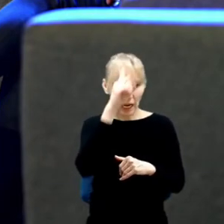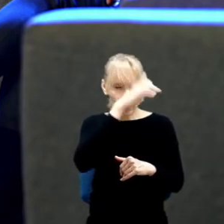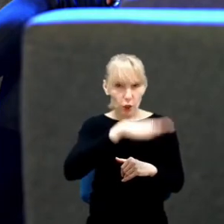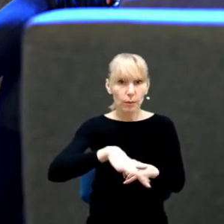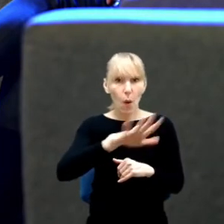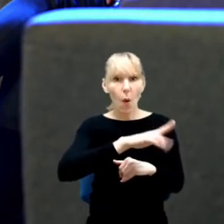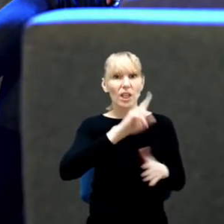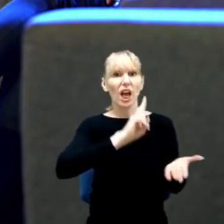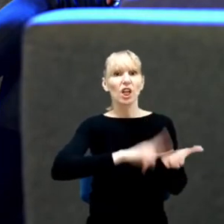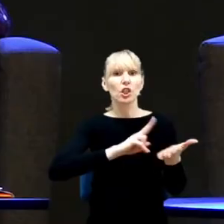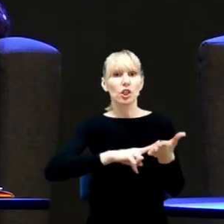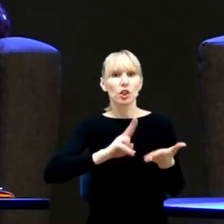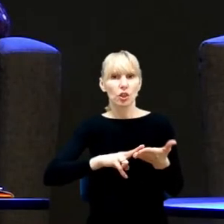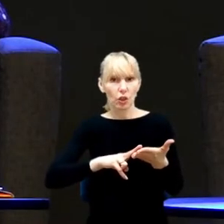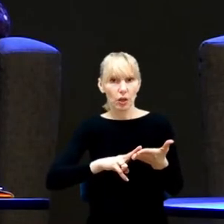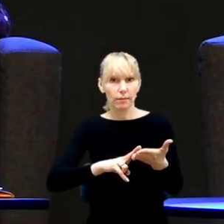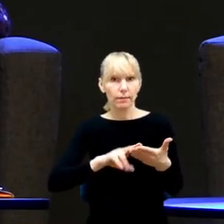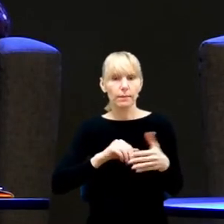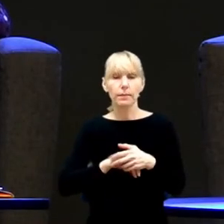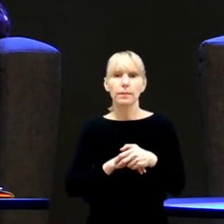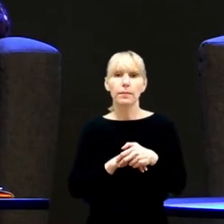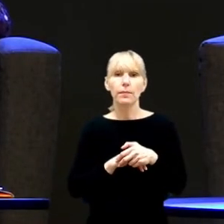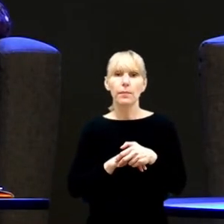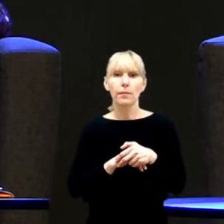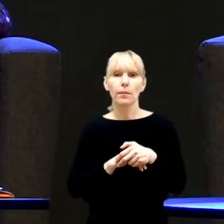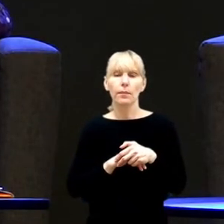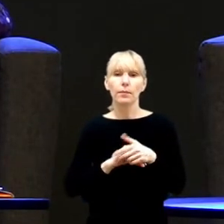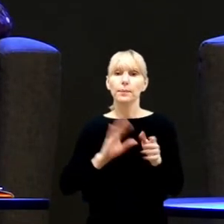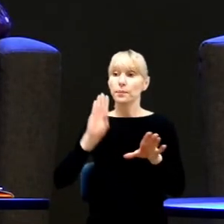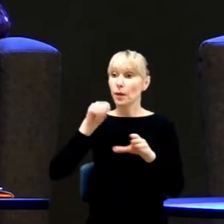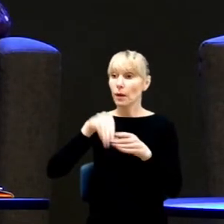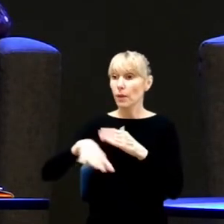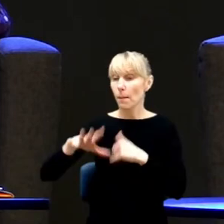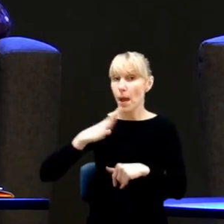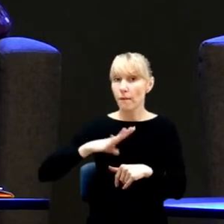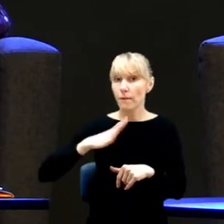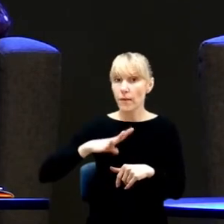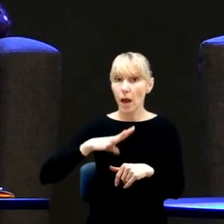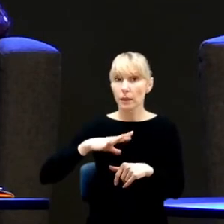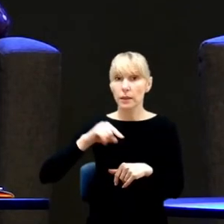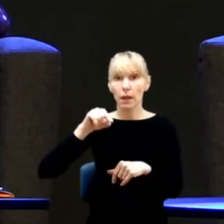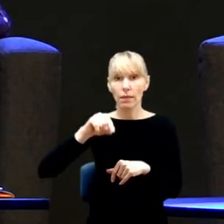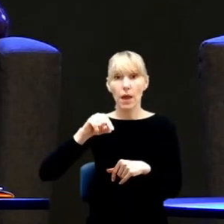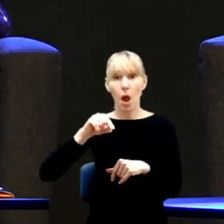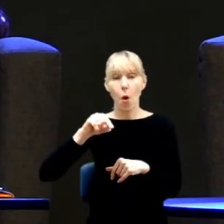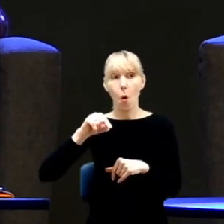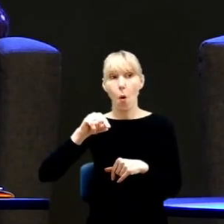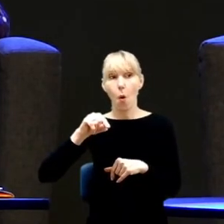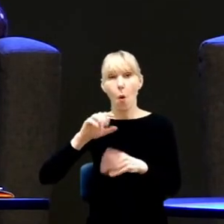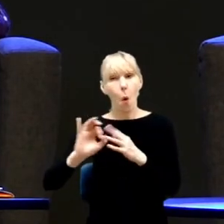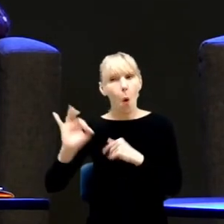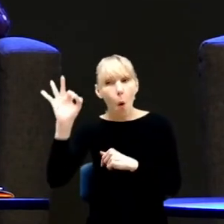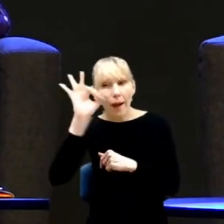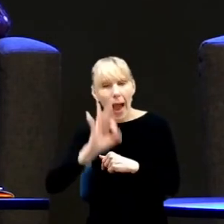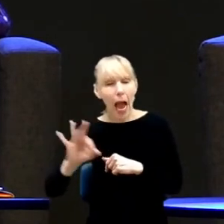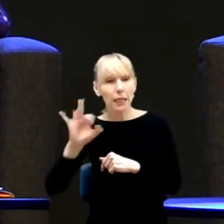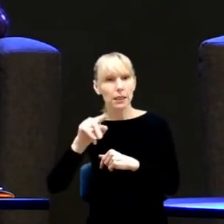i warto, żeby tę okazję, tę lukę, ten moment, to okno wykorzystać.